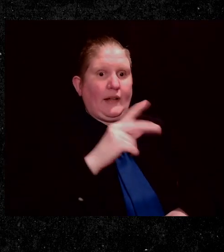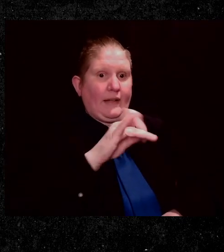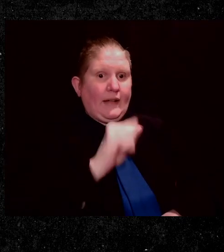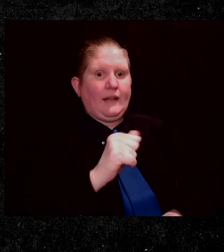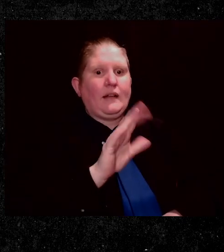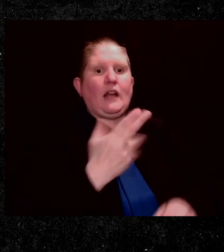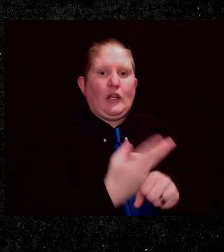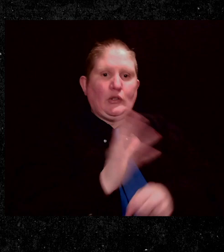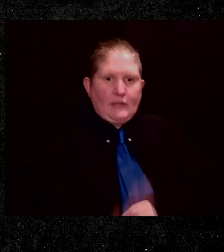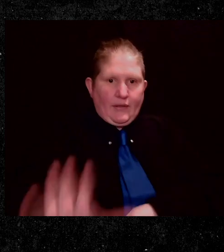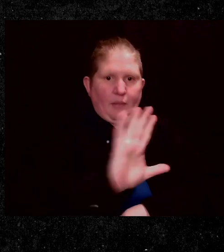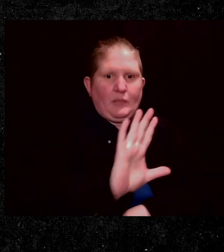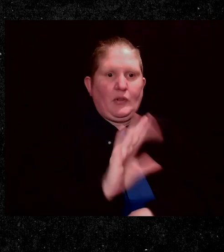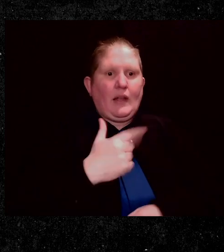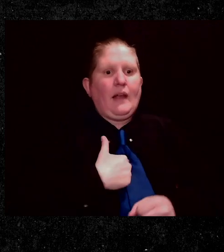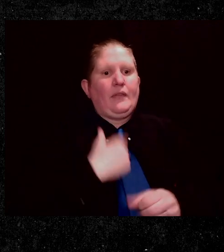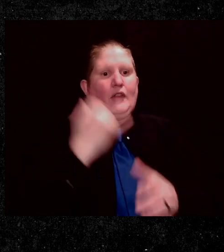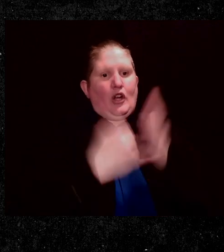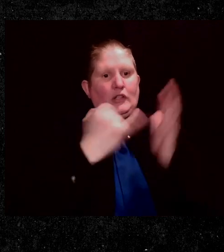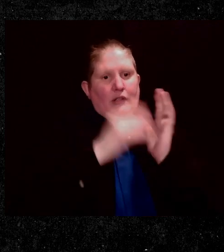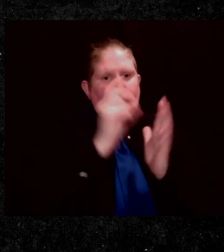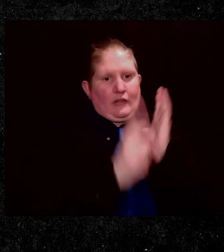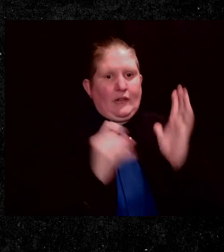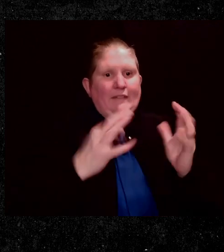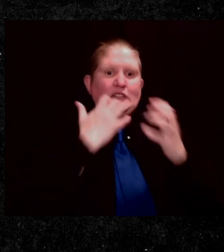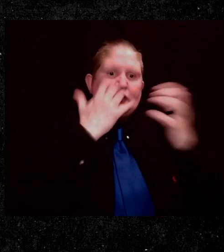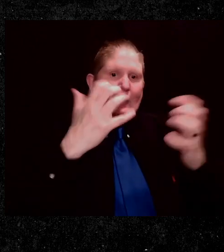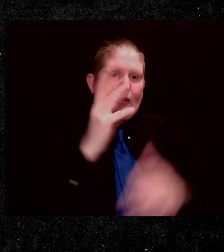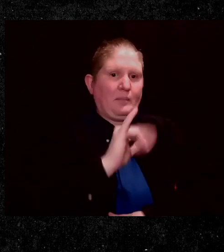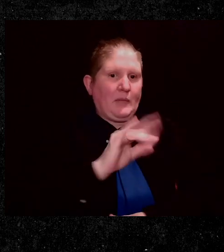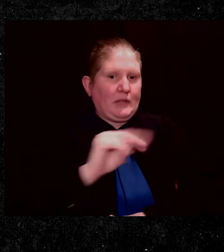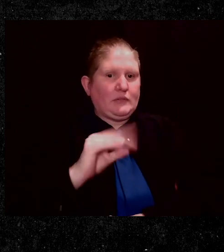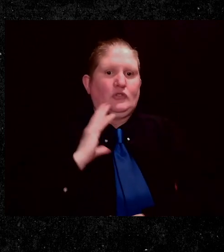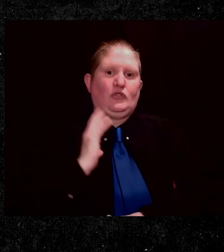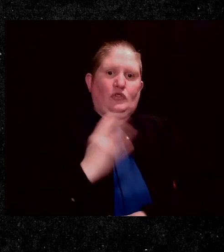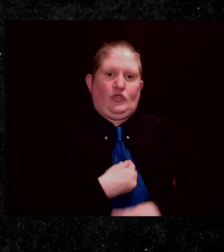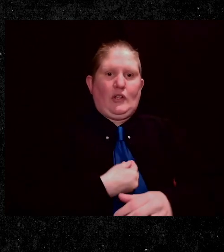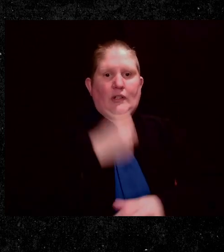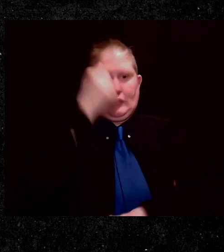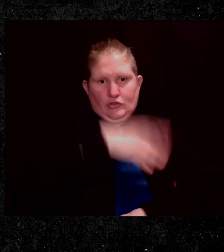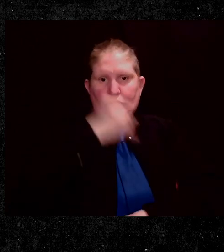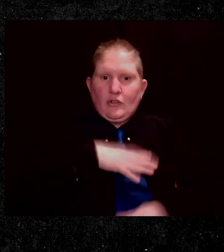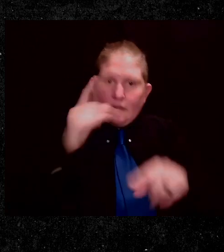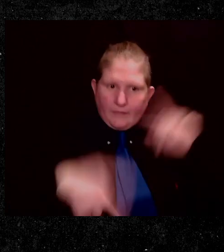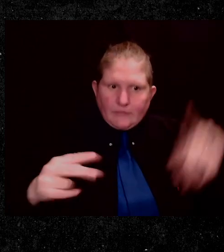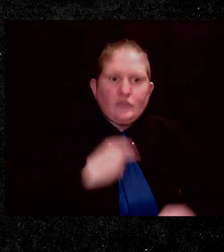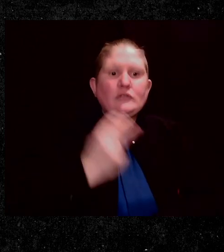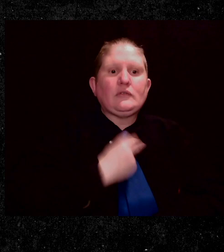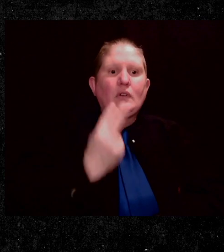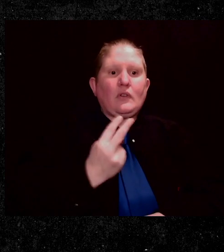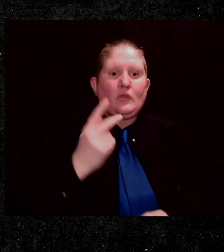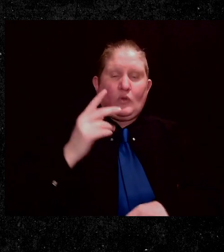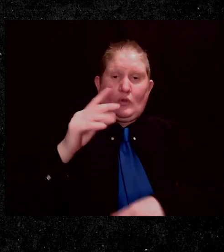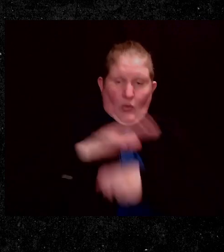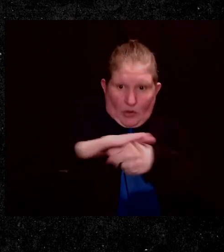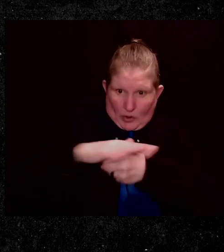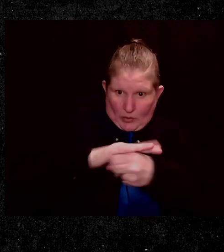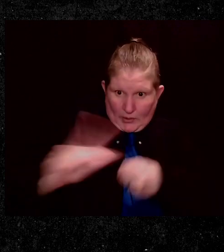Mi nombre es Madora Kia. Yo uso los pronombres "les" y trabajo en la dirección artística de Shout, Las voces trans y de género diverso de Minnesota.